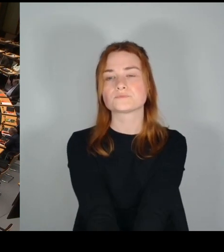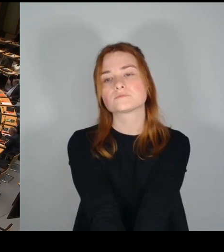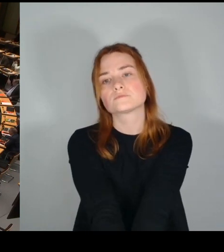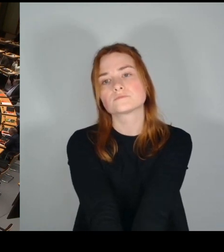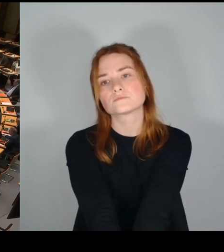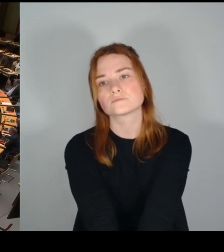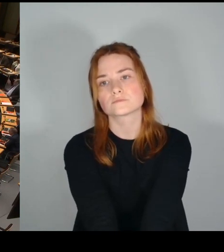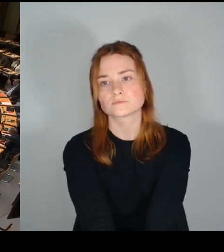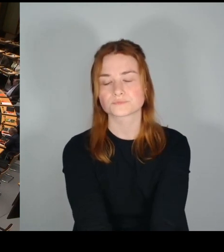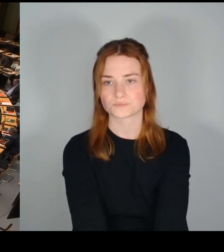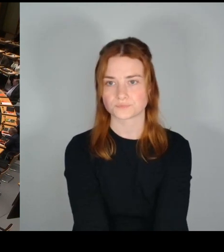Scheiße!